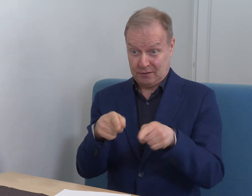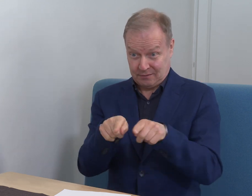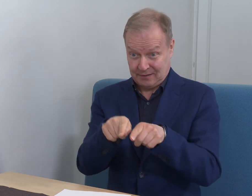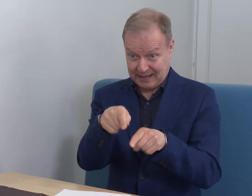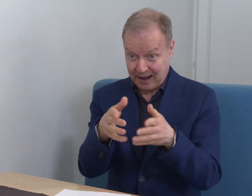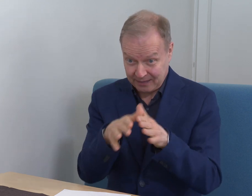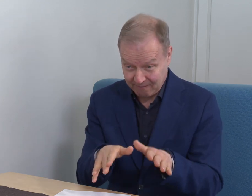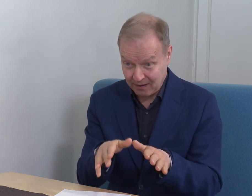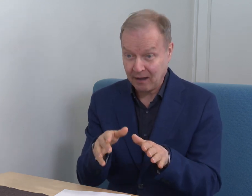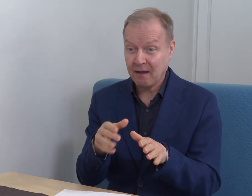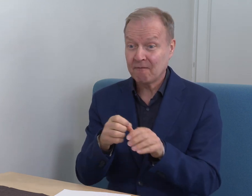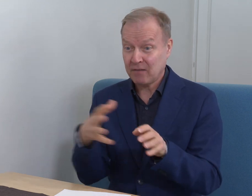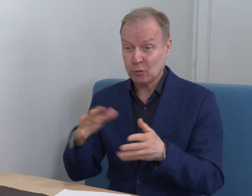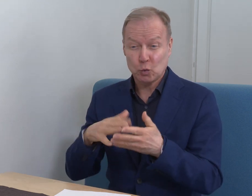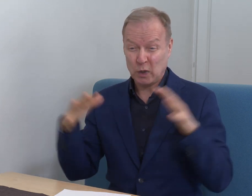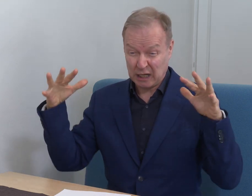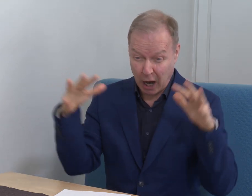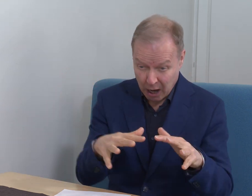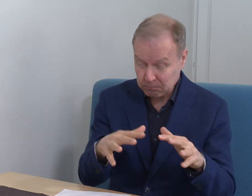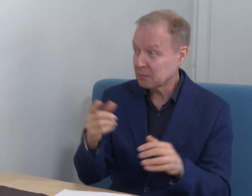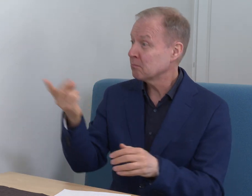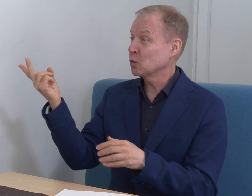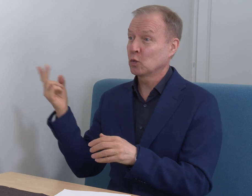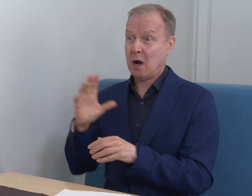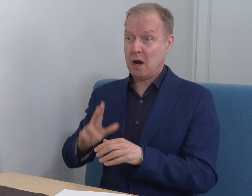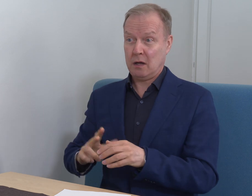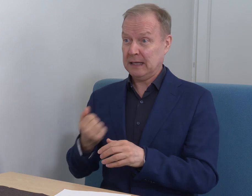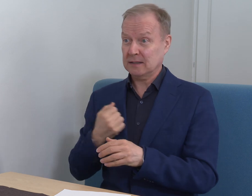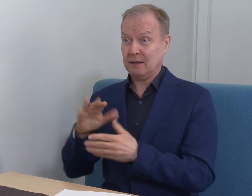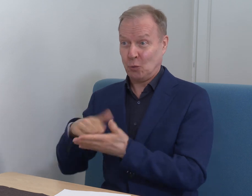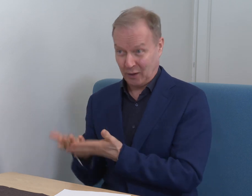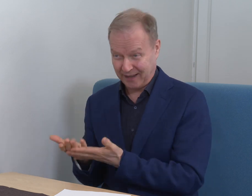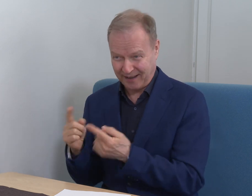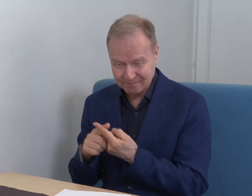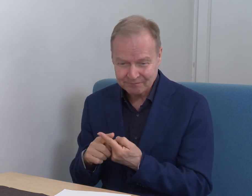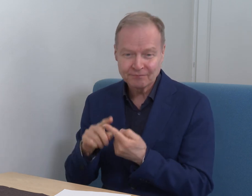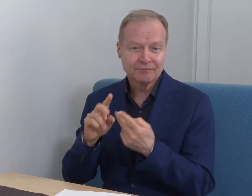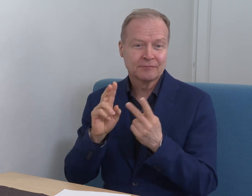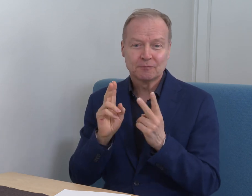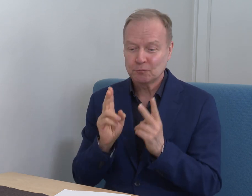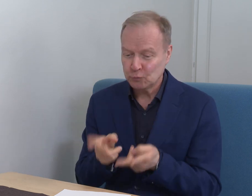Toteutustapa vaikeutti muiden asiakkaiden tulkkien saantia -